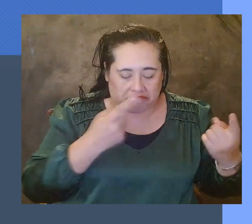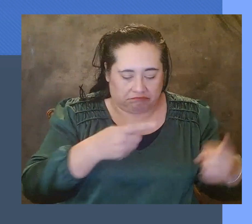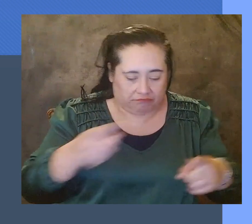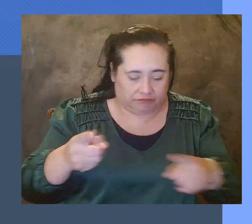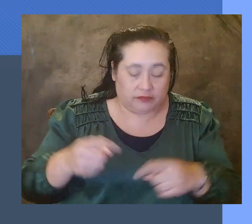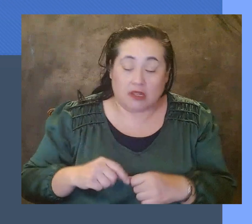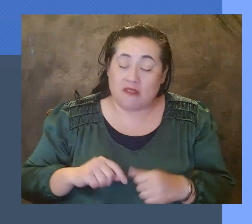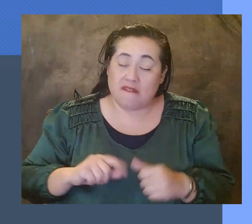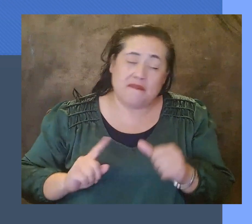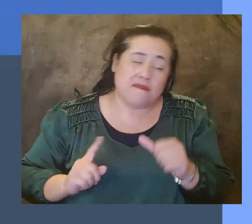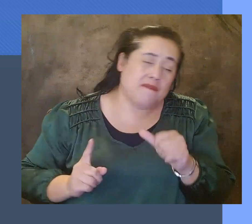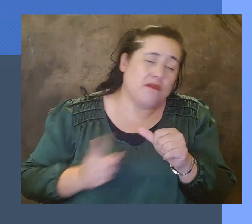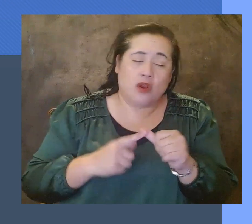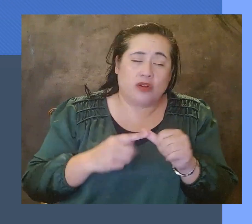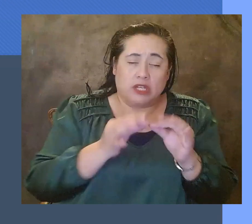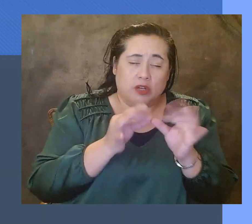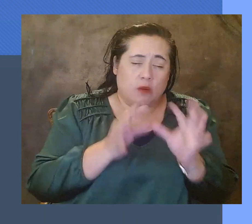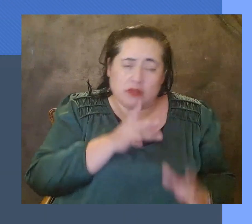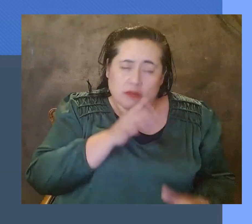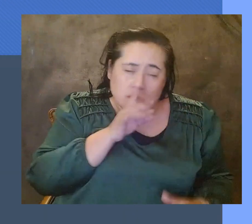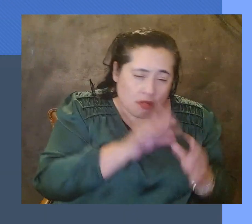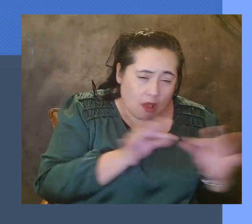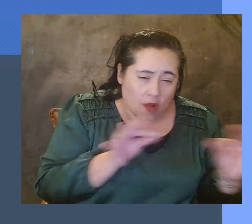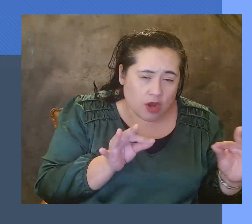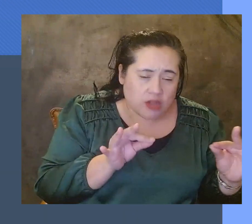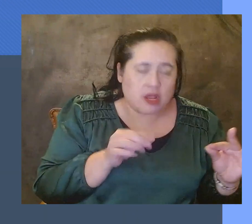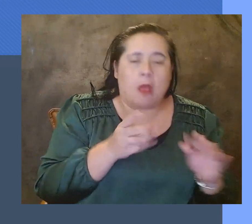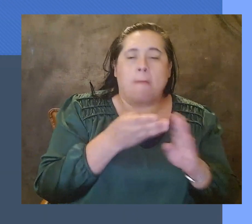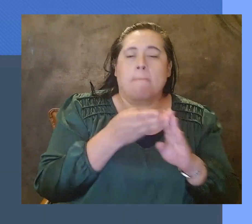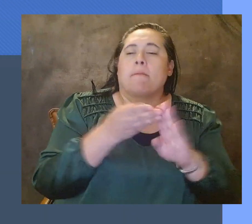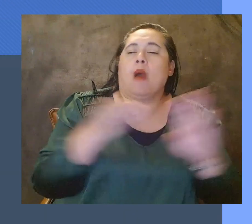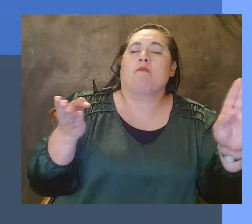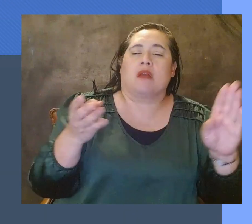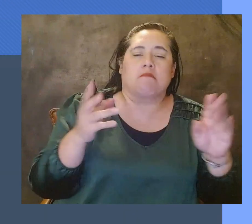Los primeros practicantes eran funcionarios públicos,